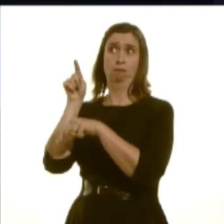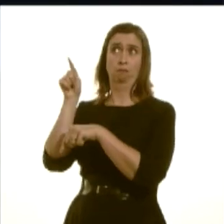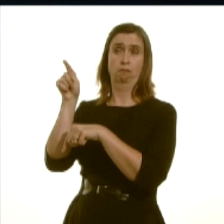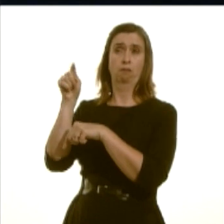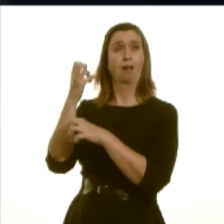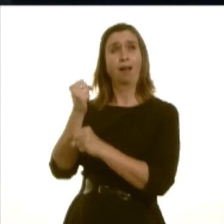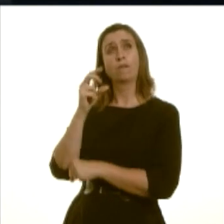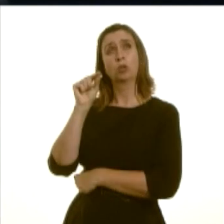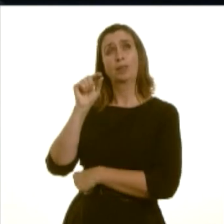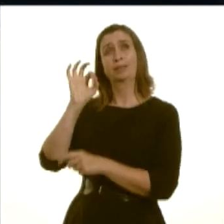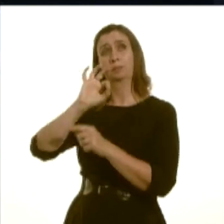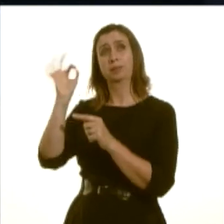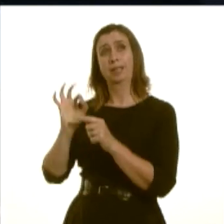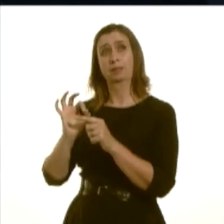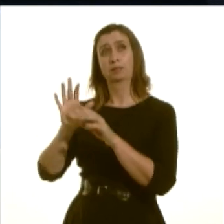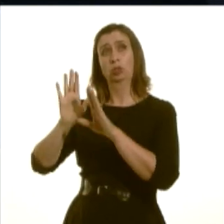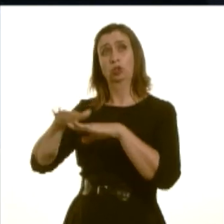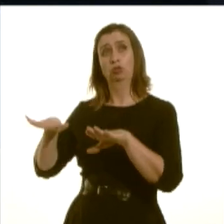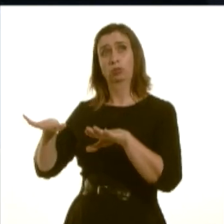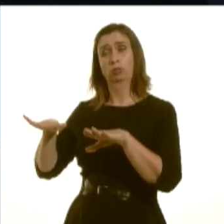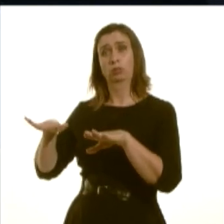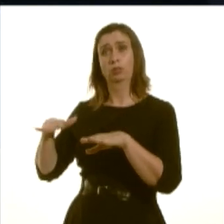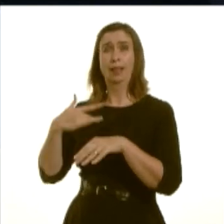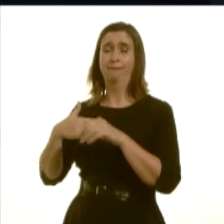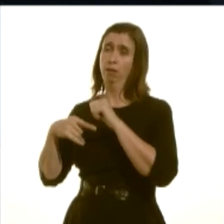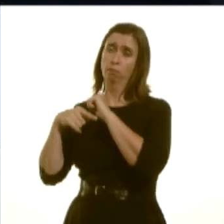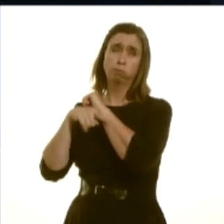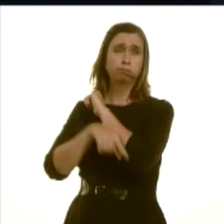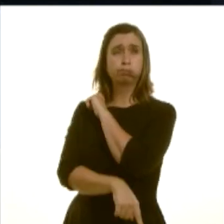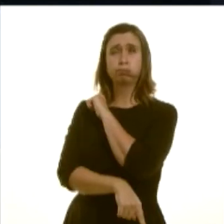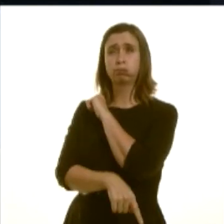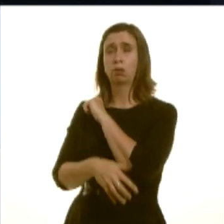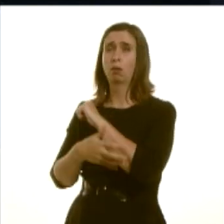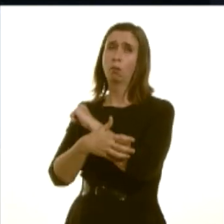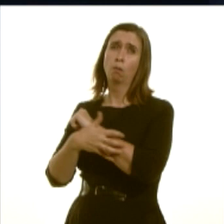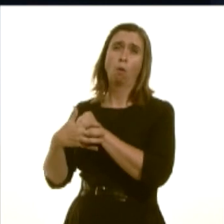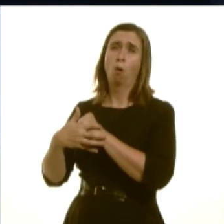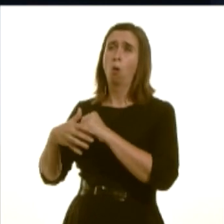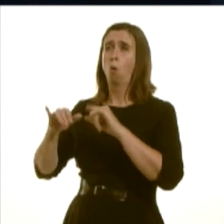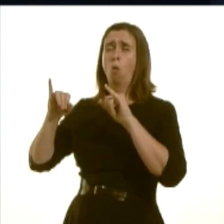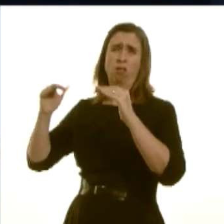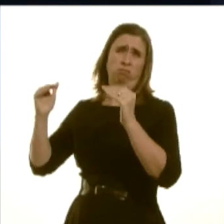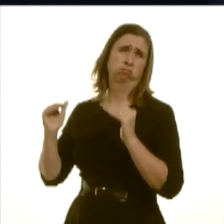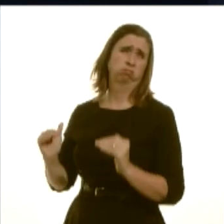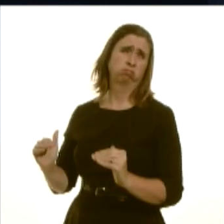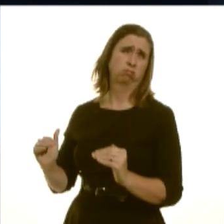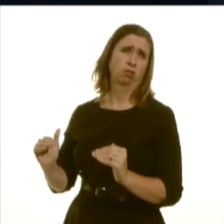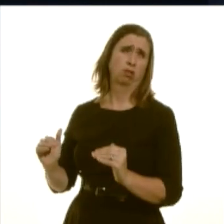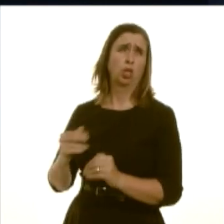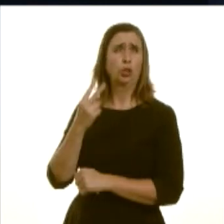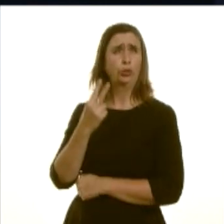ward in Conwy has 20% of children living in the most depressed poverty levels. That is